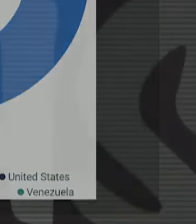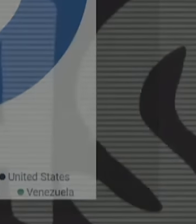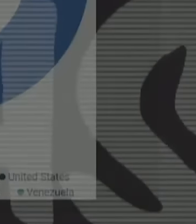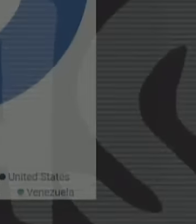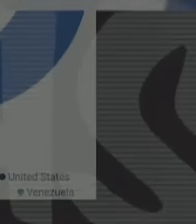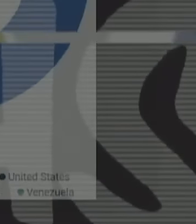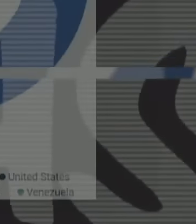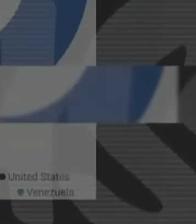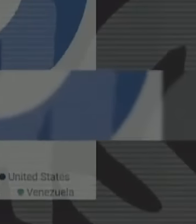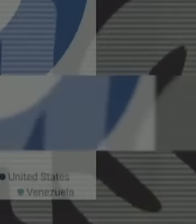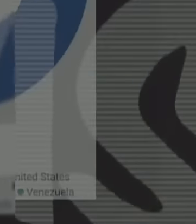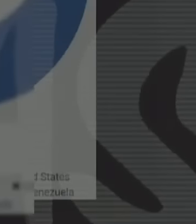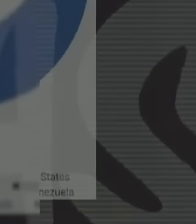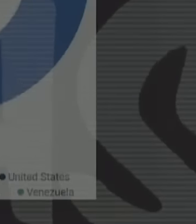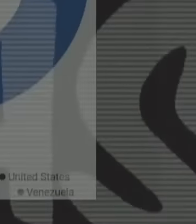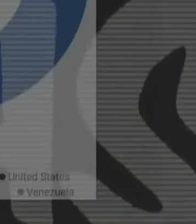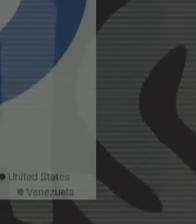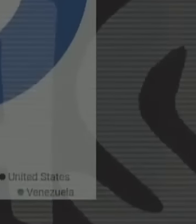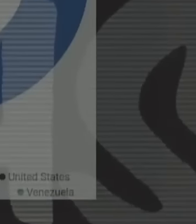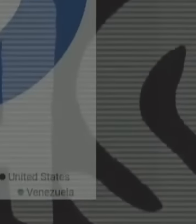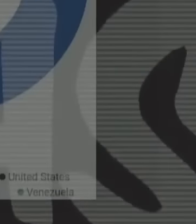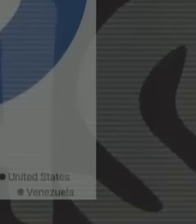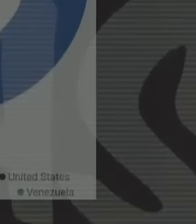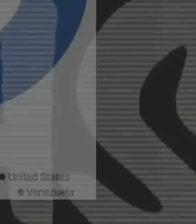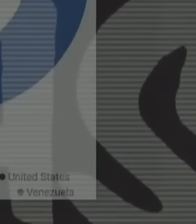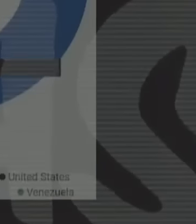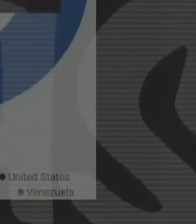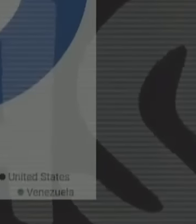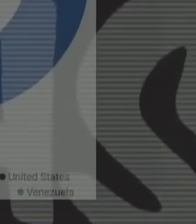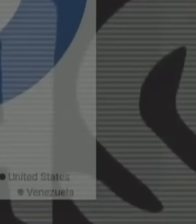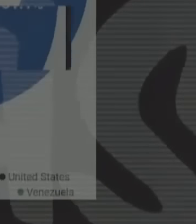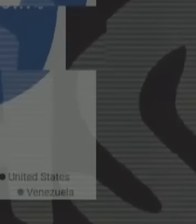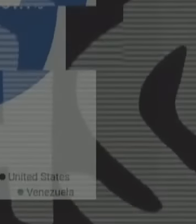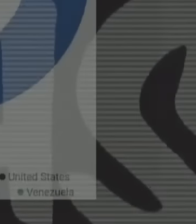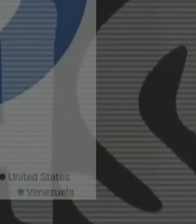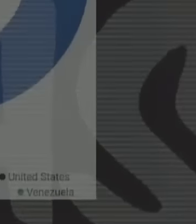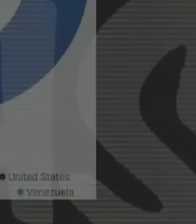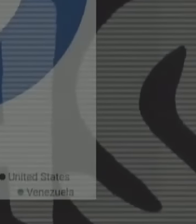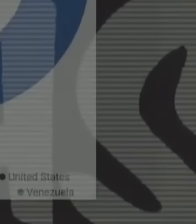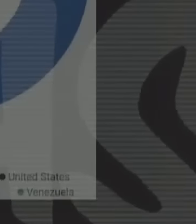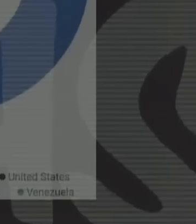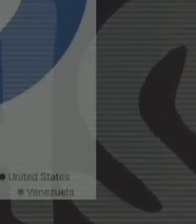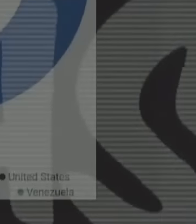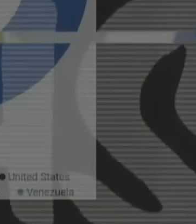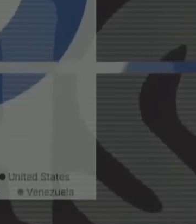en la campaña, la mitad son cuentas extranjeras provenientes de Colombia, España, Estados Unidos